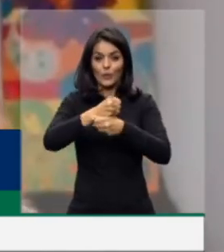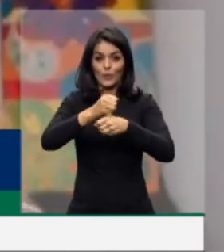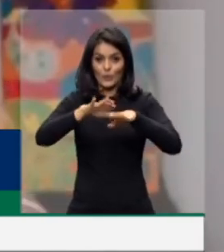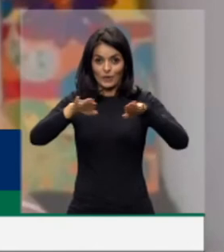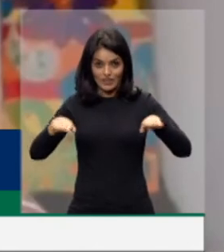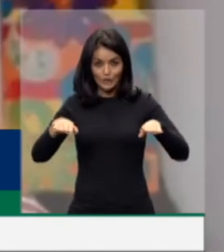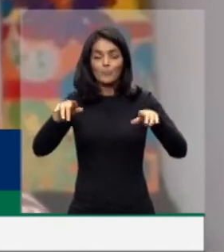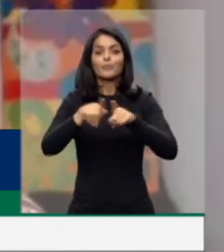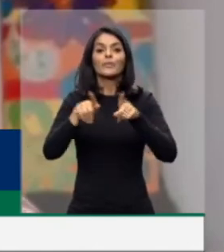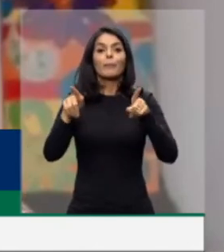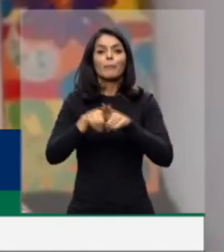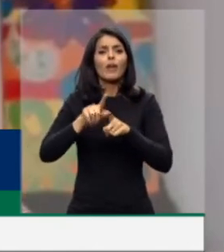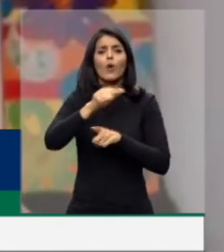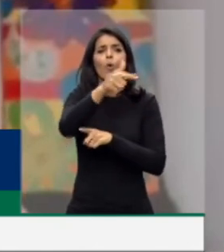DOS ESTADOS UNIDOS JÁ COMEÇARAM A VACINAR, ISSO É